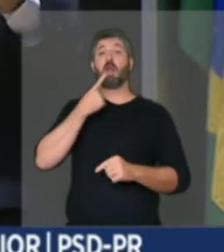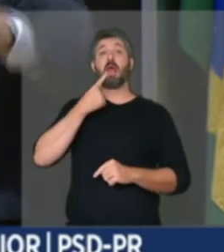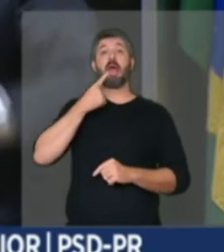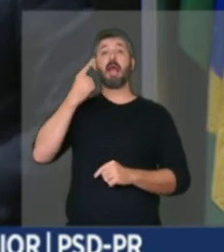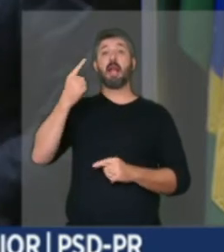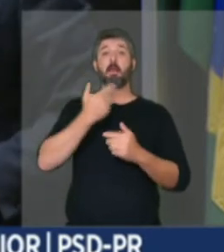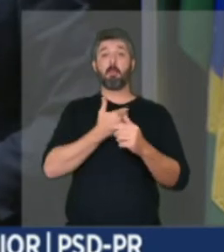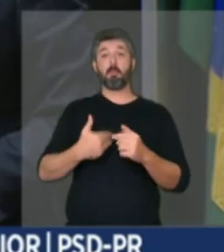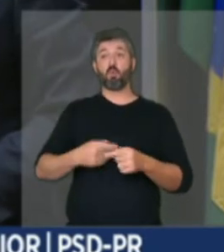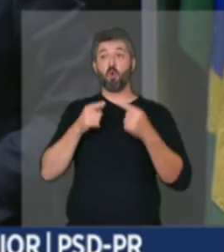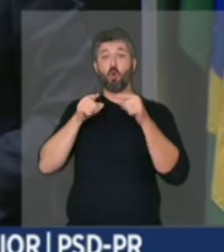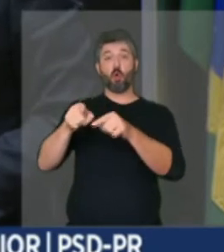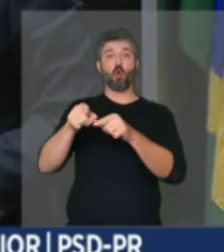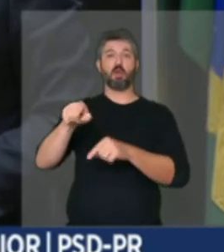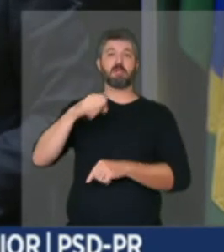ESSE SENADOR. PORQUE... A ATITUDE DELE NÃO... É COMO